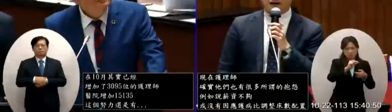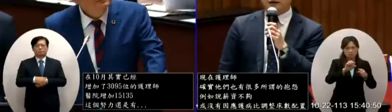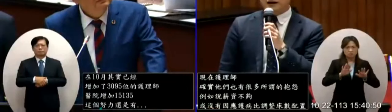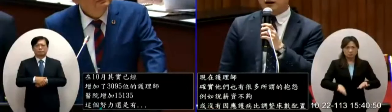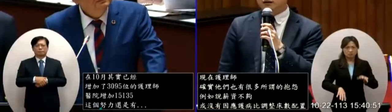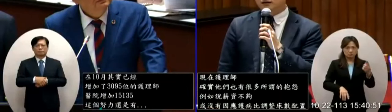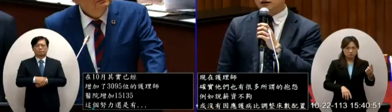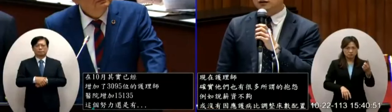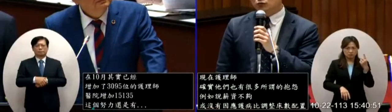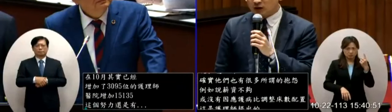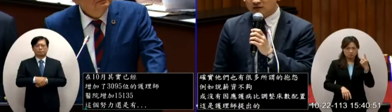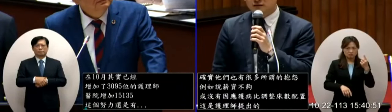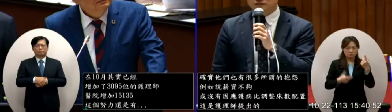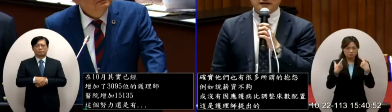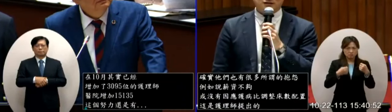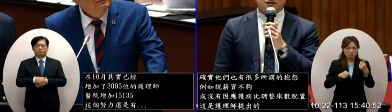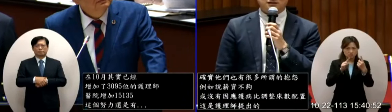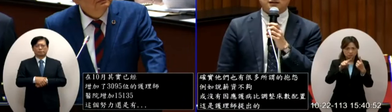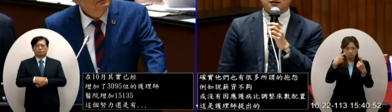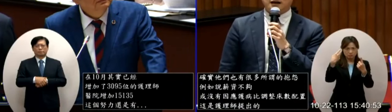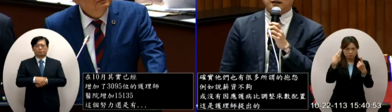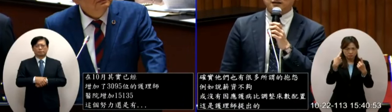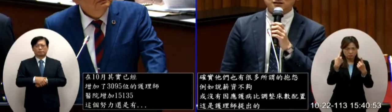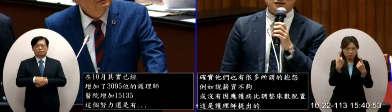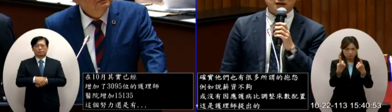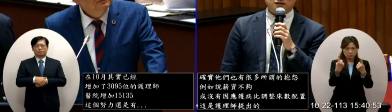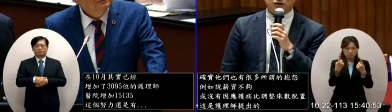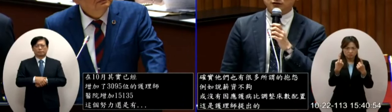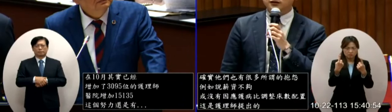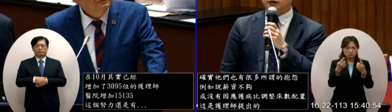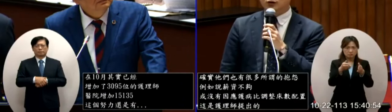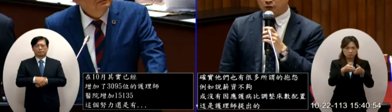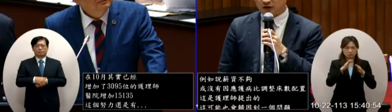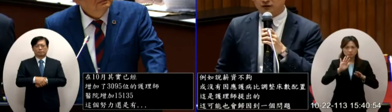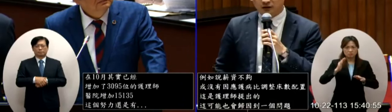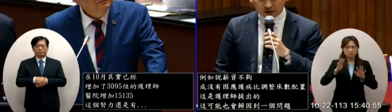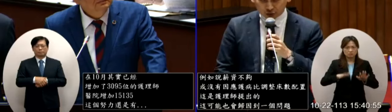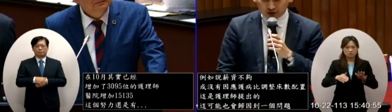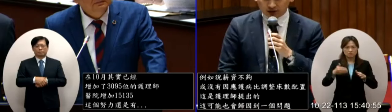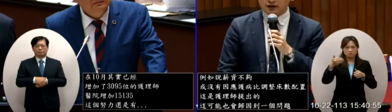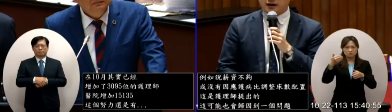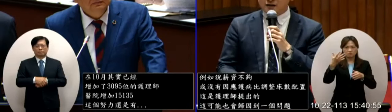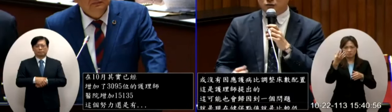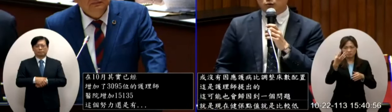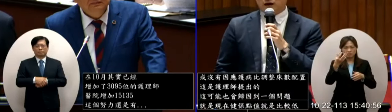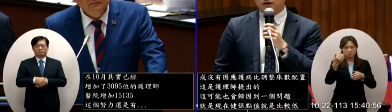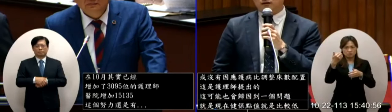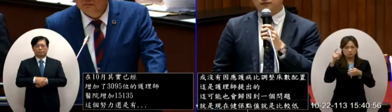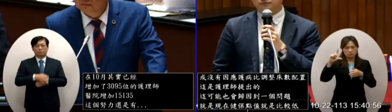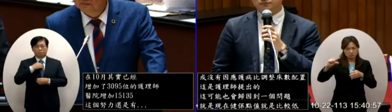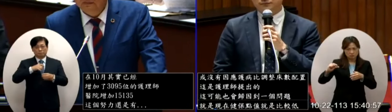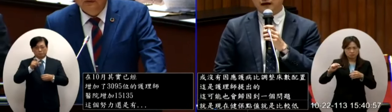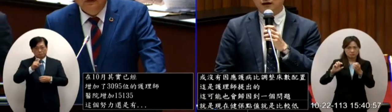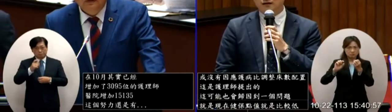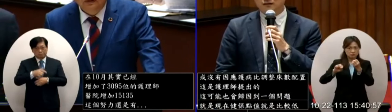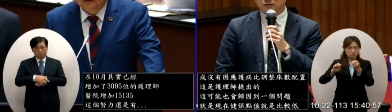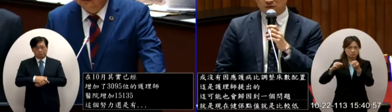本來應該要1.1元 但是實際上現在可能是 一點只有0.6元 所以可以看得出來喔